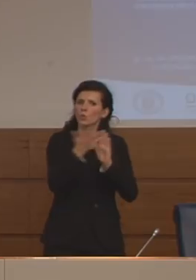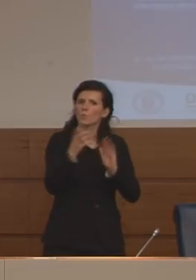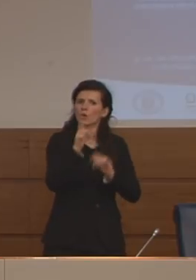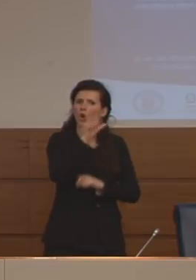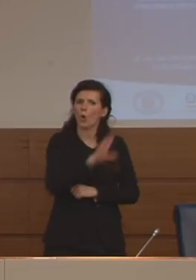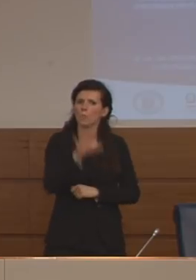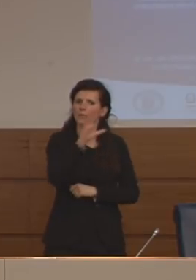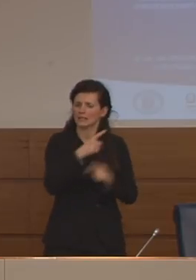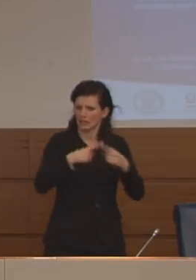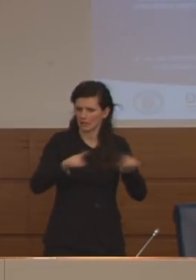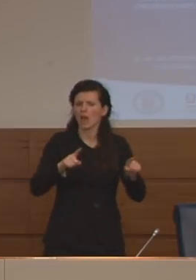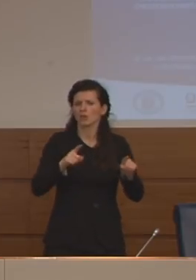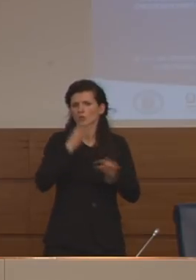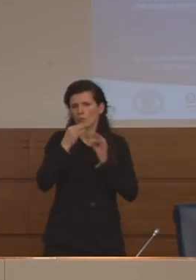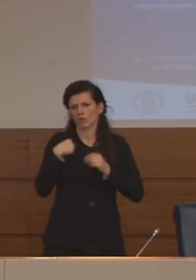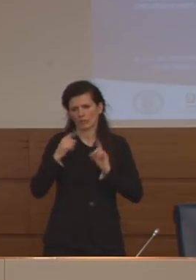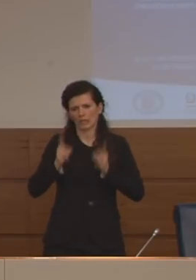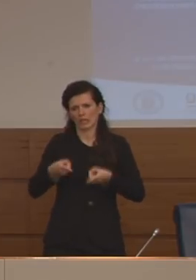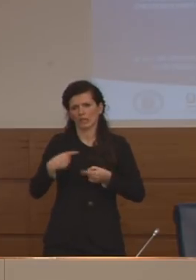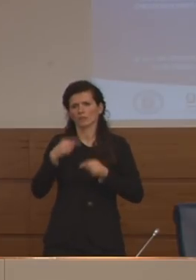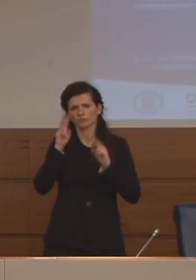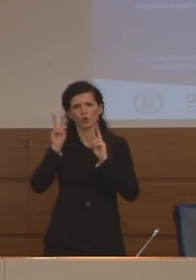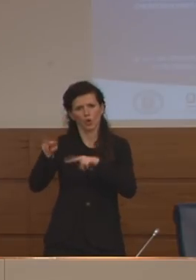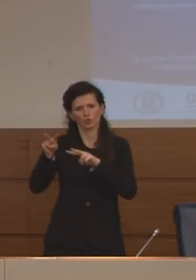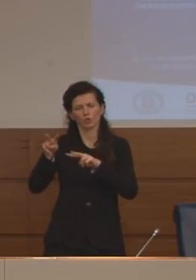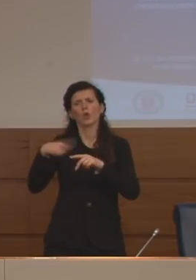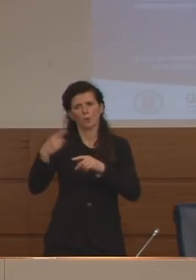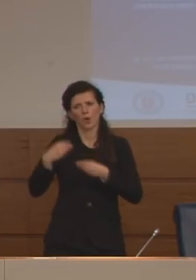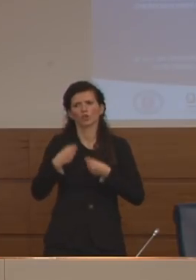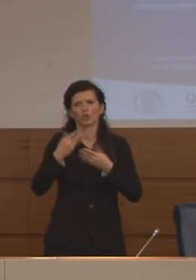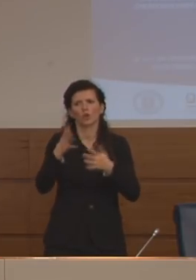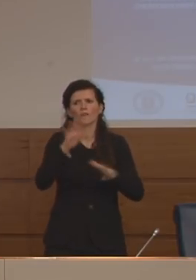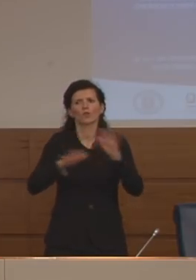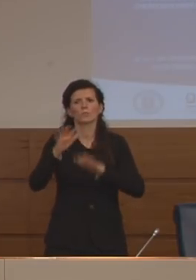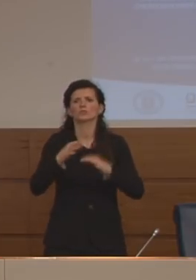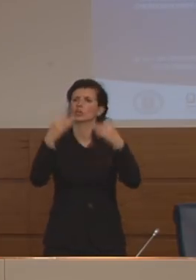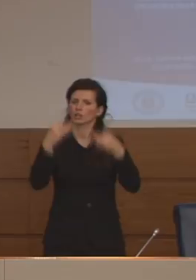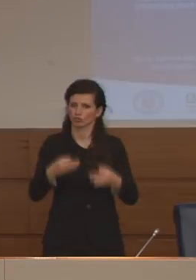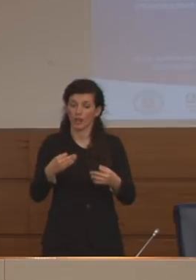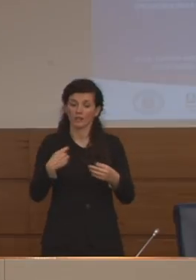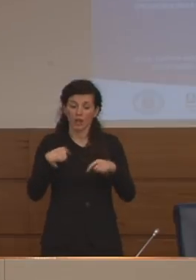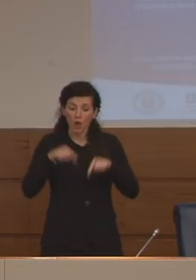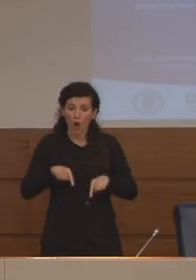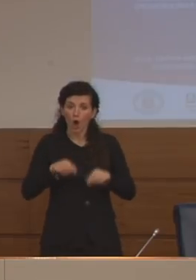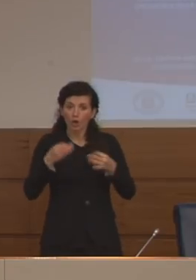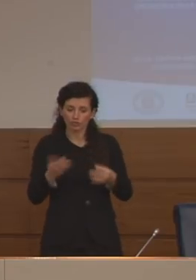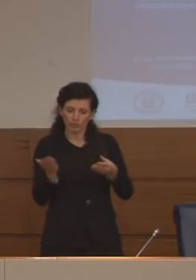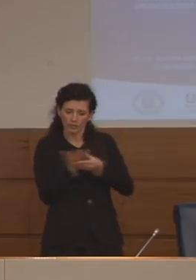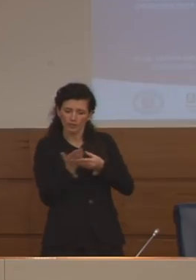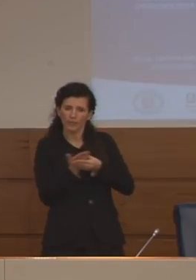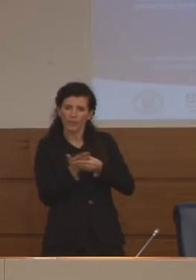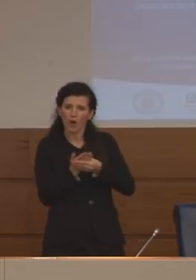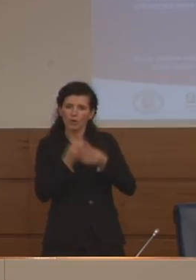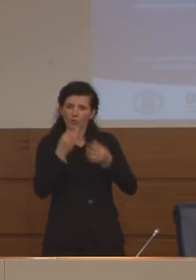faremo sapere anche su quello che abbiamo consegnato. Oggi non ho con me il file riepilogativo.